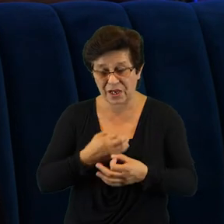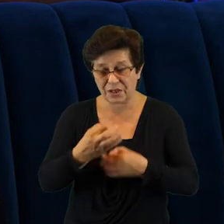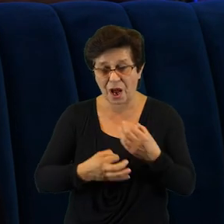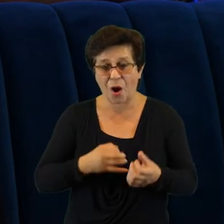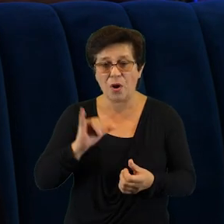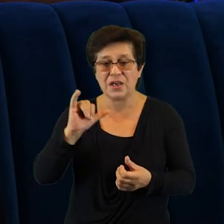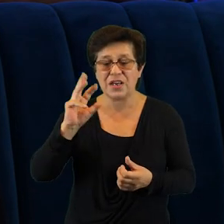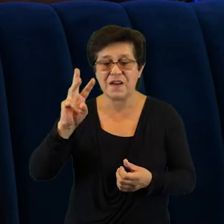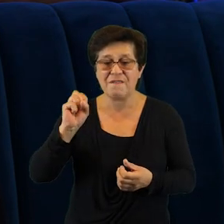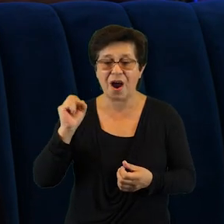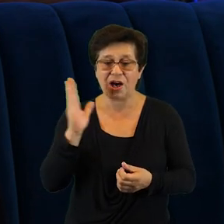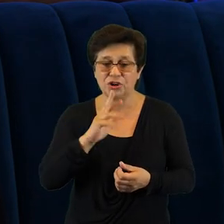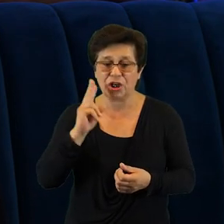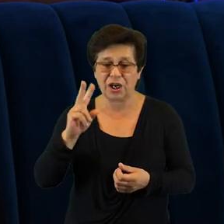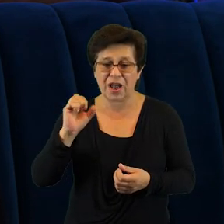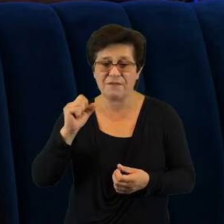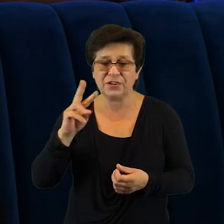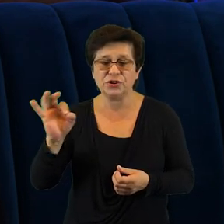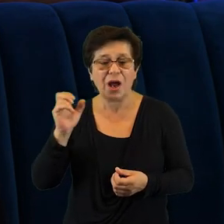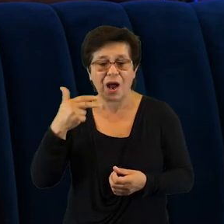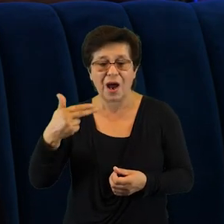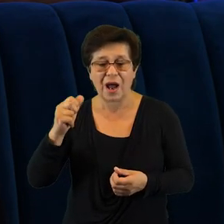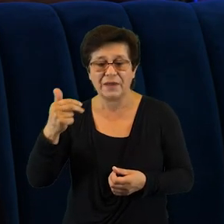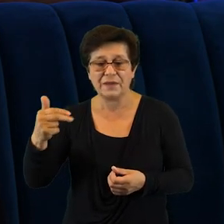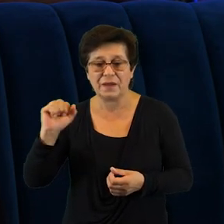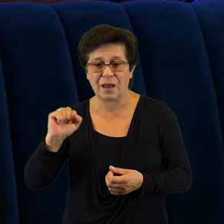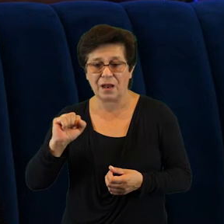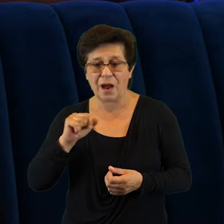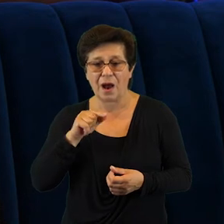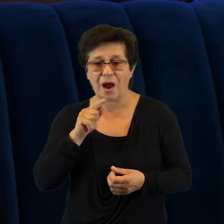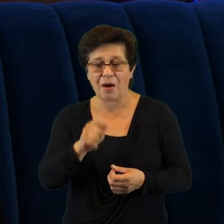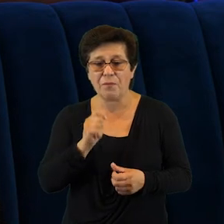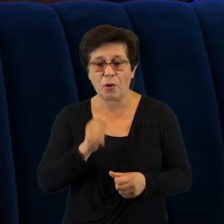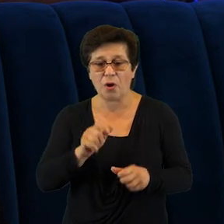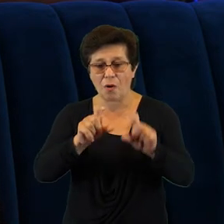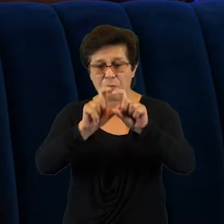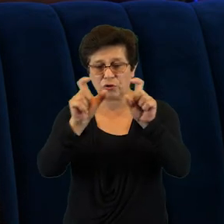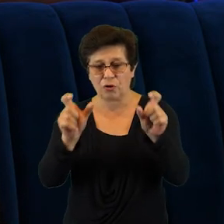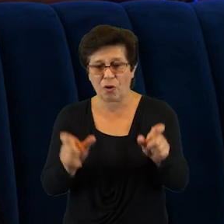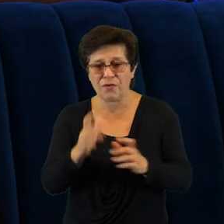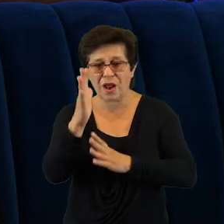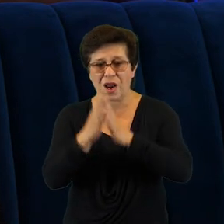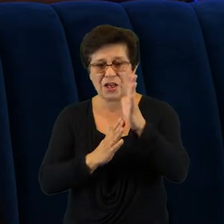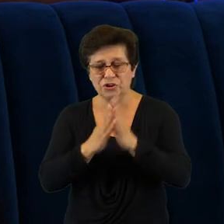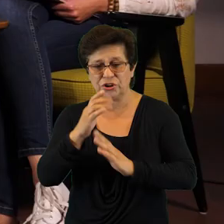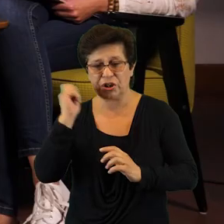żonie Jarosława, w Podkowie Leśnej, do której jeździł, gdzie ich odwiedzał.